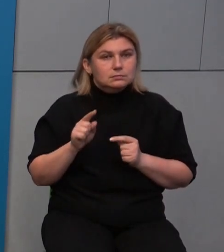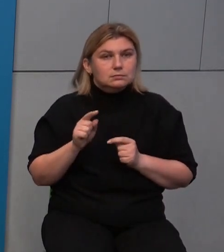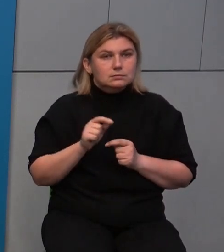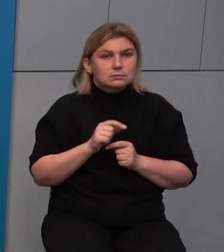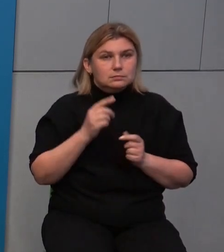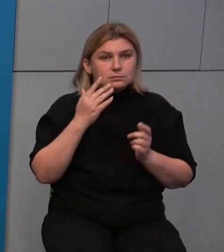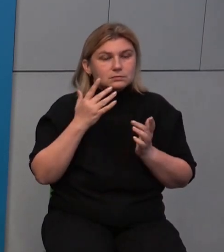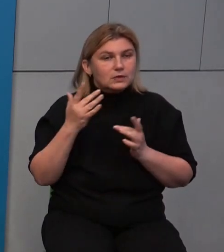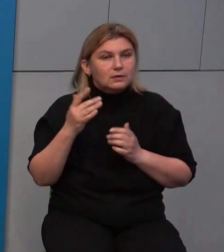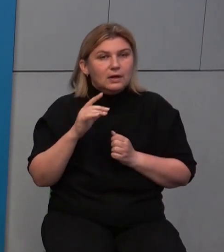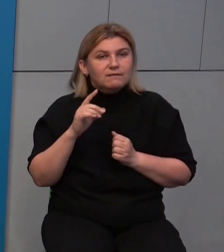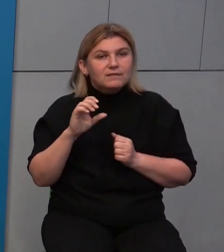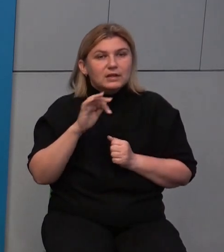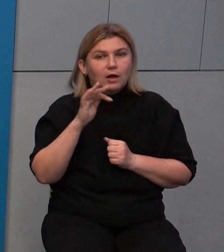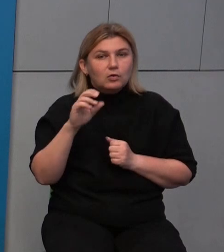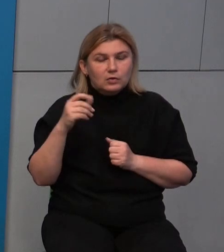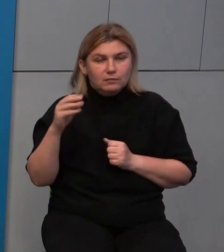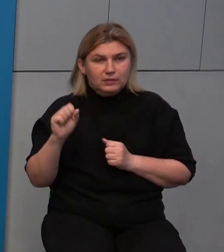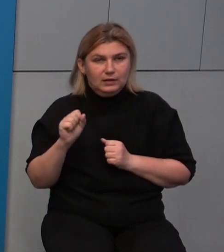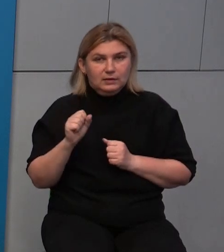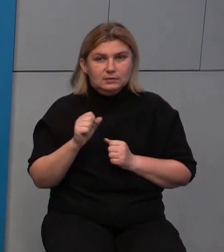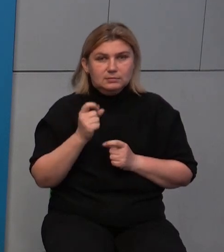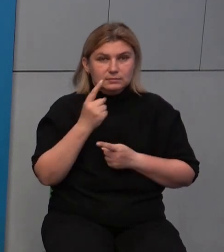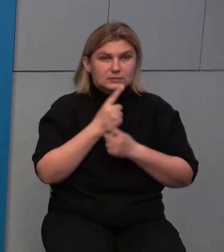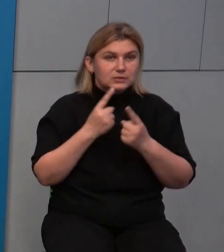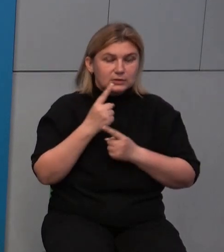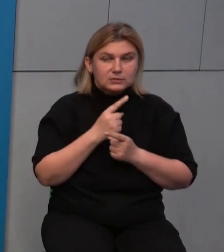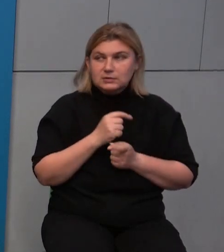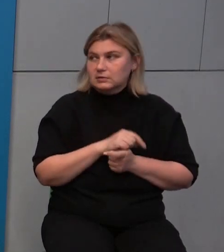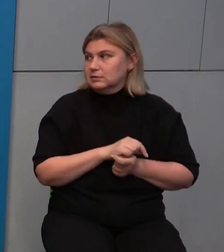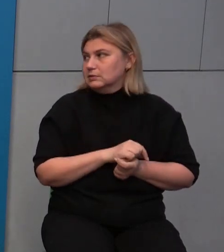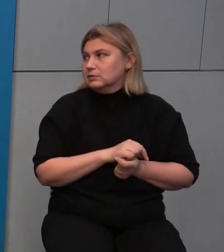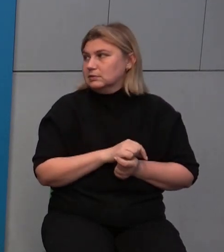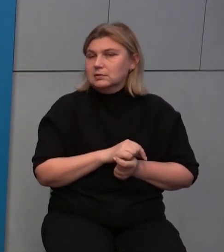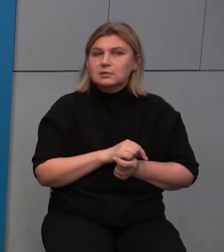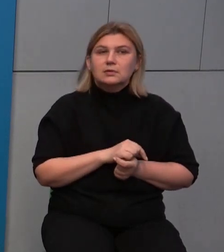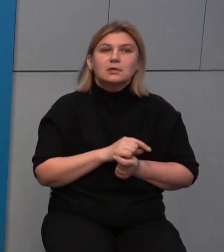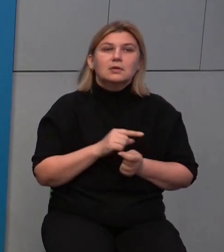A jak już się filozofowie zajmują nim, to to jest porównywanie go